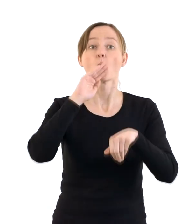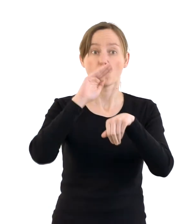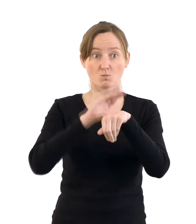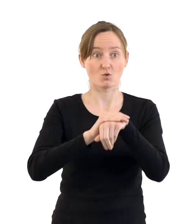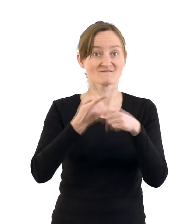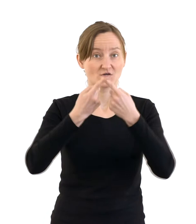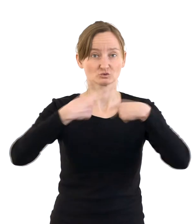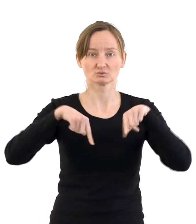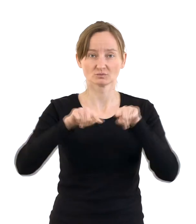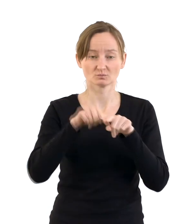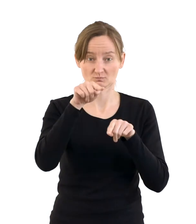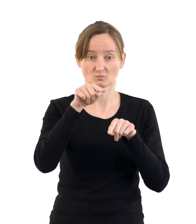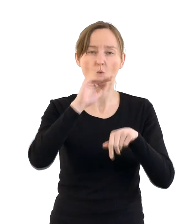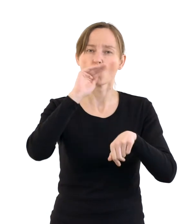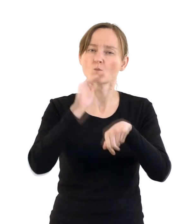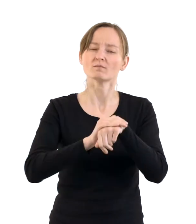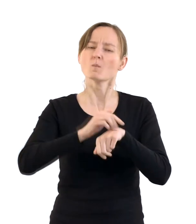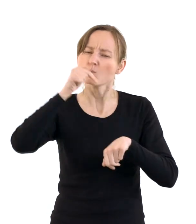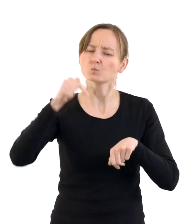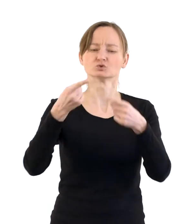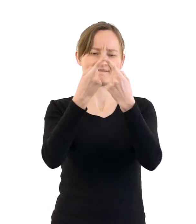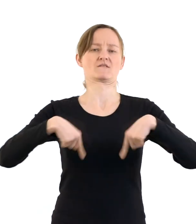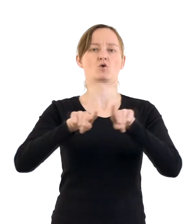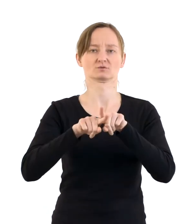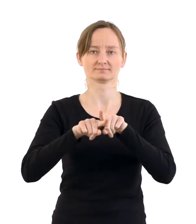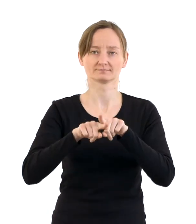Umowa o dzieło jest umową o wykonanie „dzieła”.